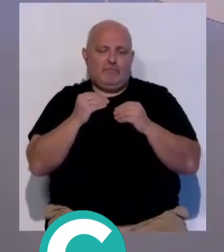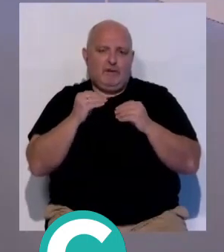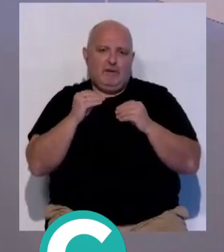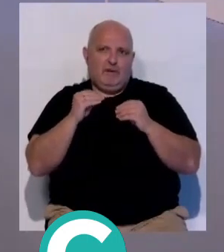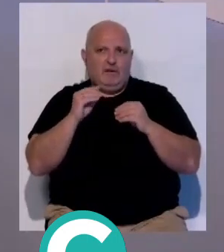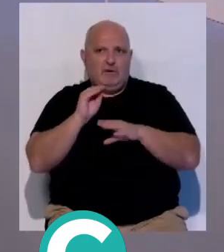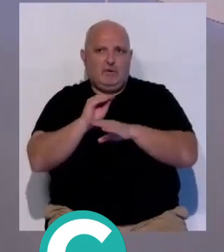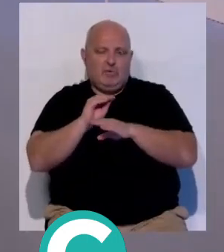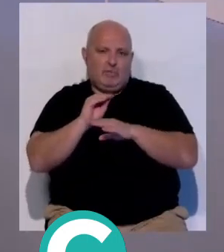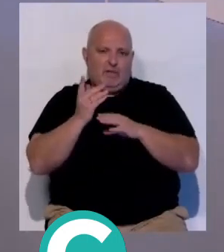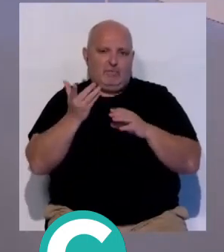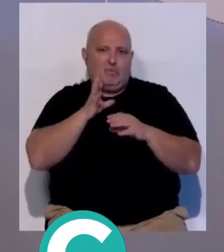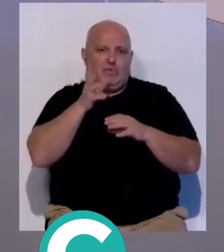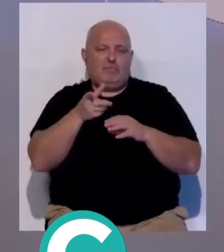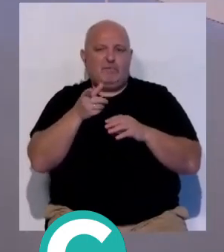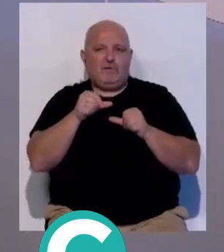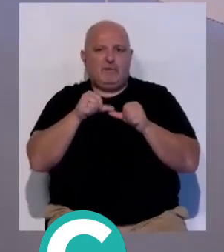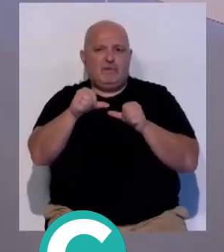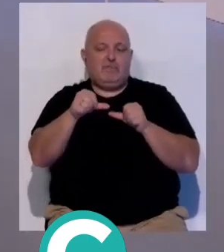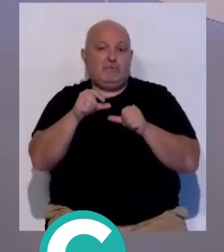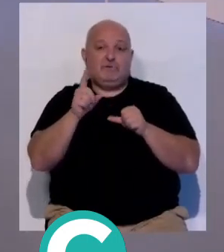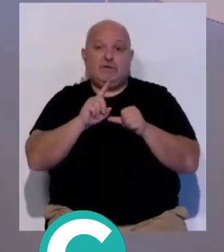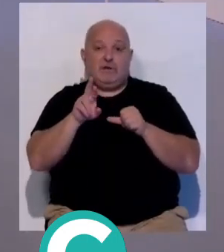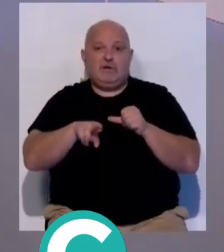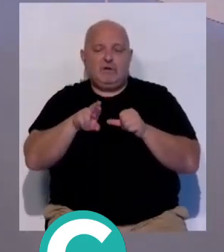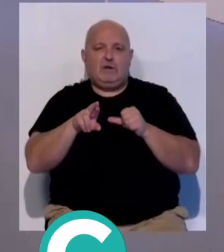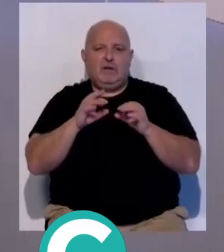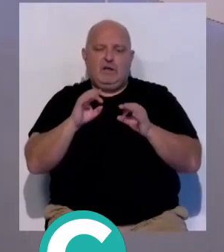concienciado de que tienes que pasar ese tiempo porque la recuperación tiene que ser total y